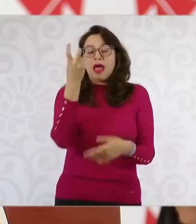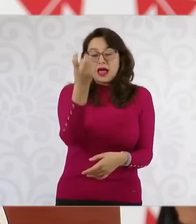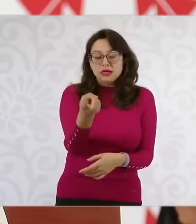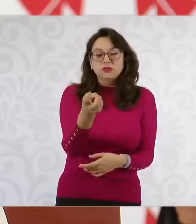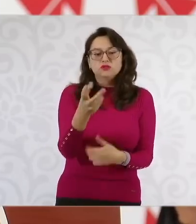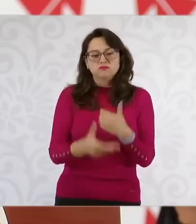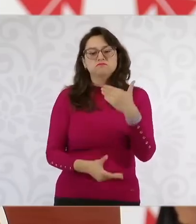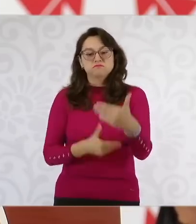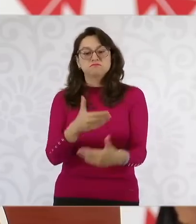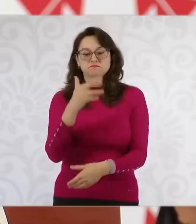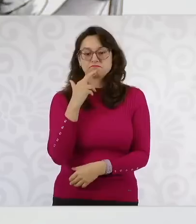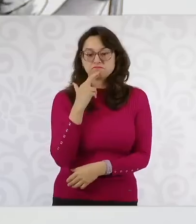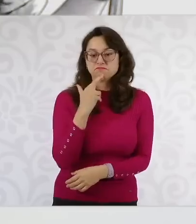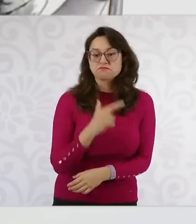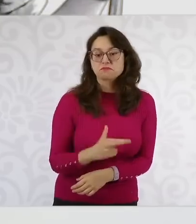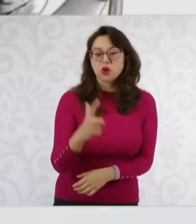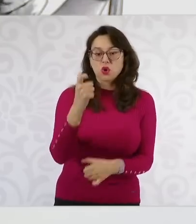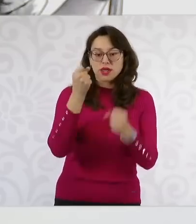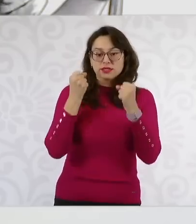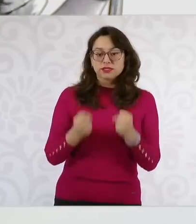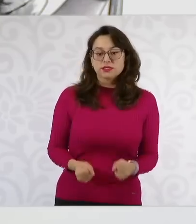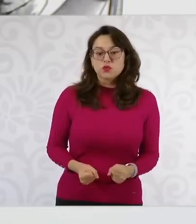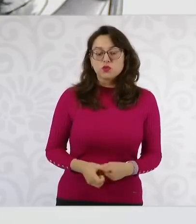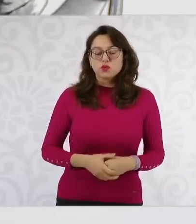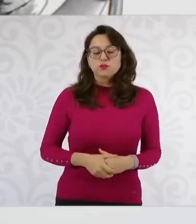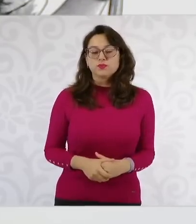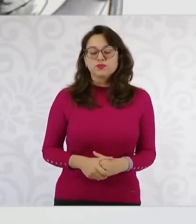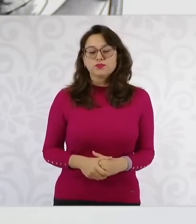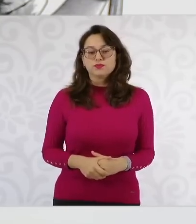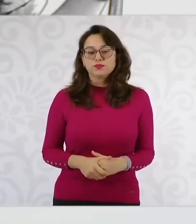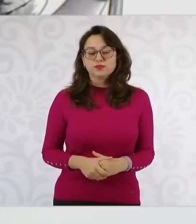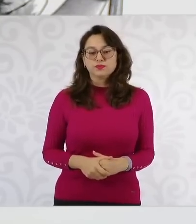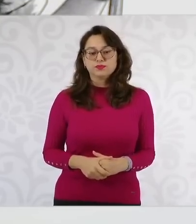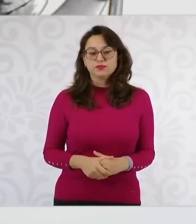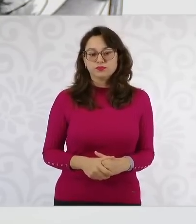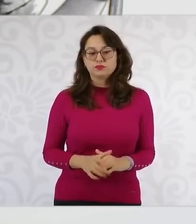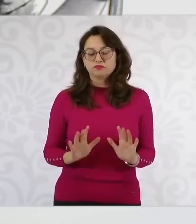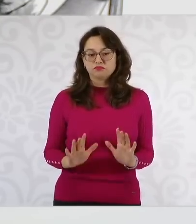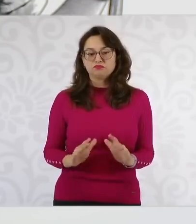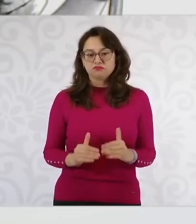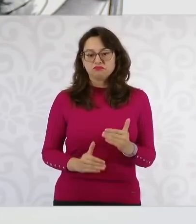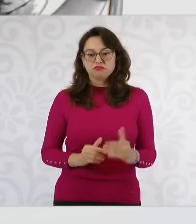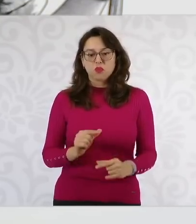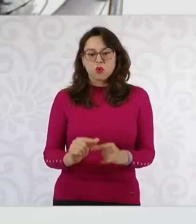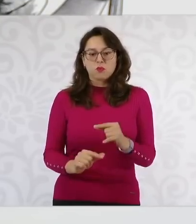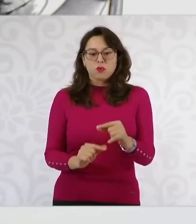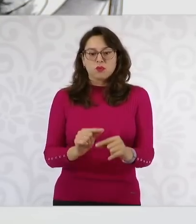a mejorar la la seguridad de nuestro país y se va a ir notando poco a poco Gracias